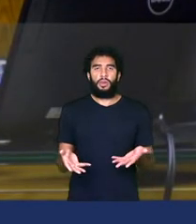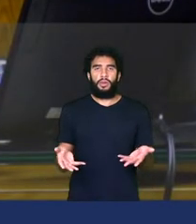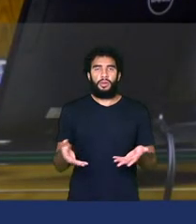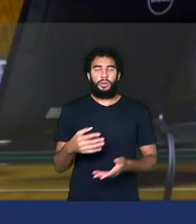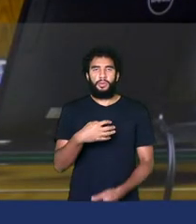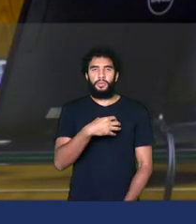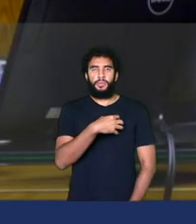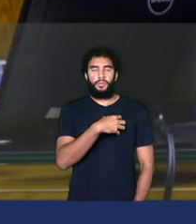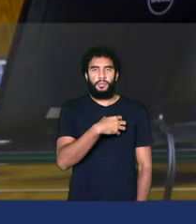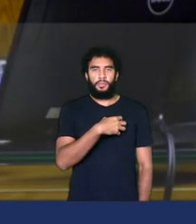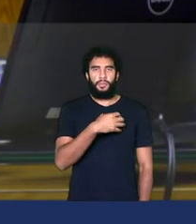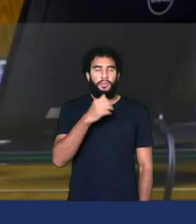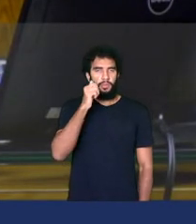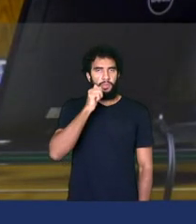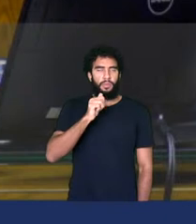AUSENTE. VAMOS OUVIR AGORA , DIRETAMENTE DA BAHIA,